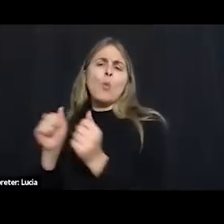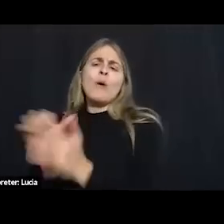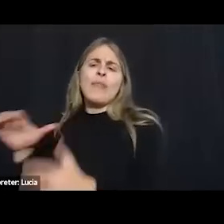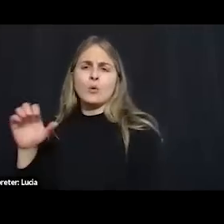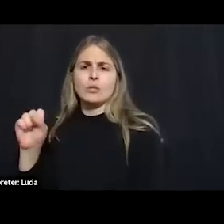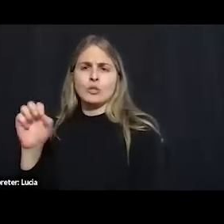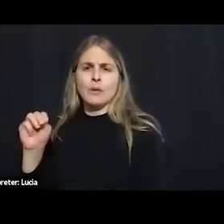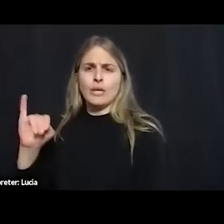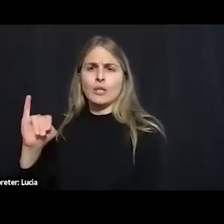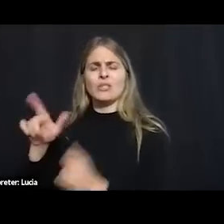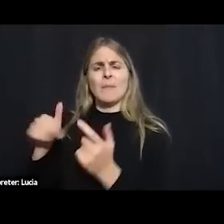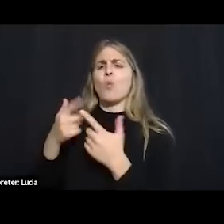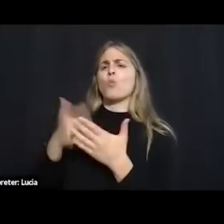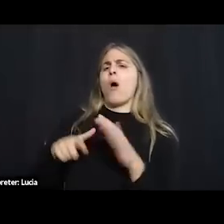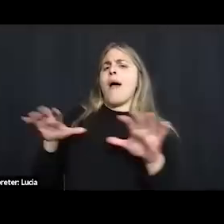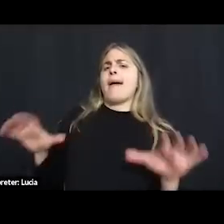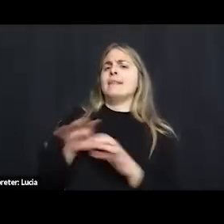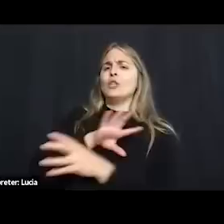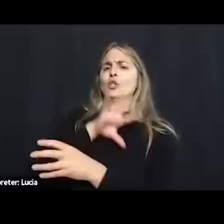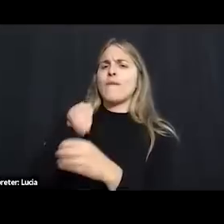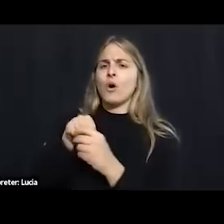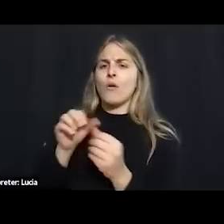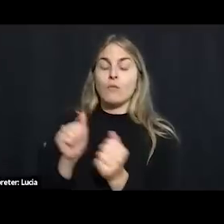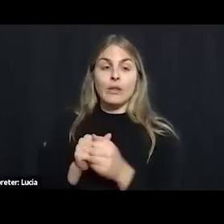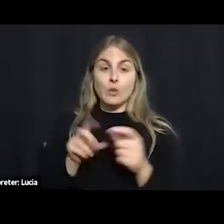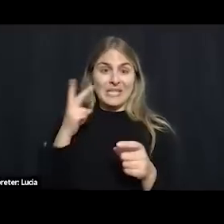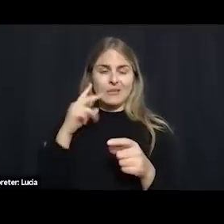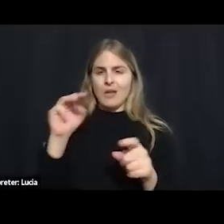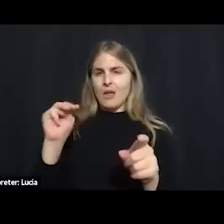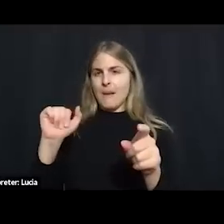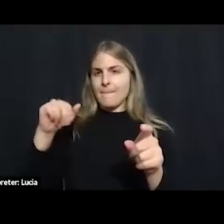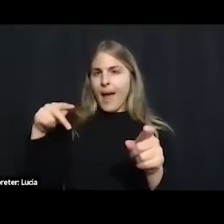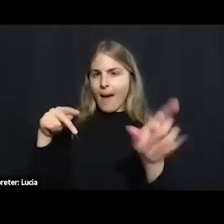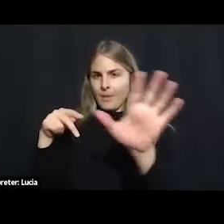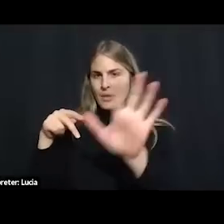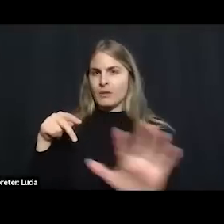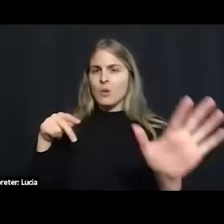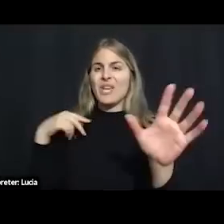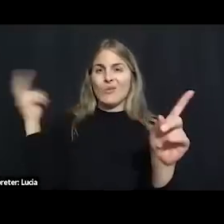sobre las actividades en las que participan. Pueden ver este mapa que las personas fueron reclutadas de todo el país.